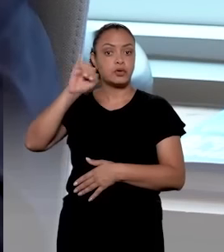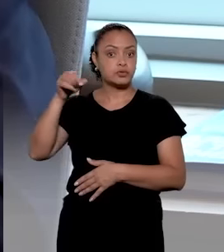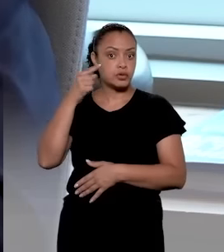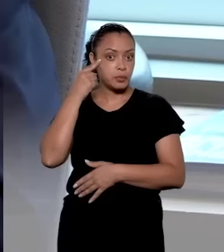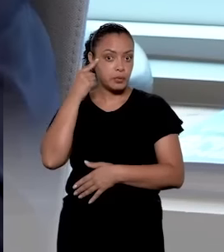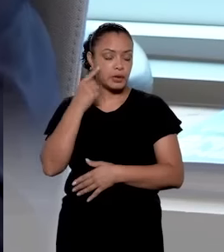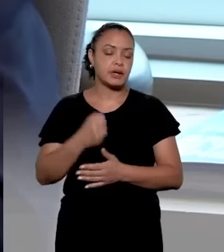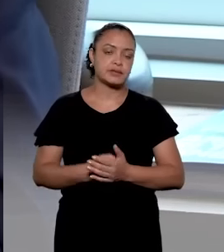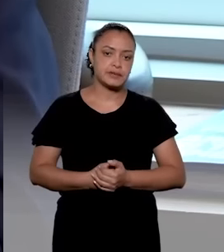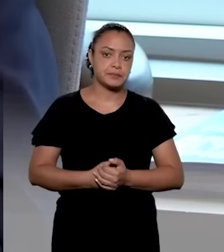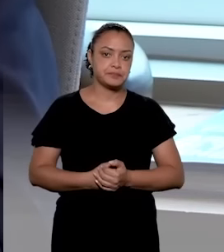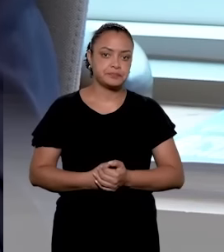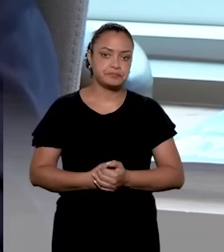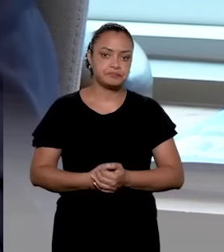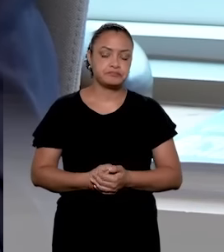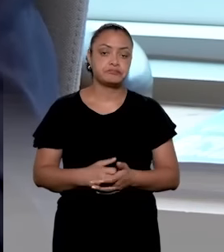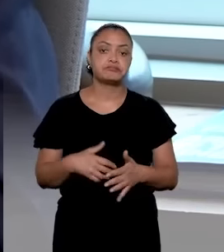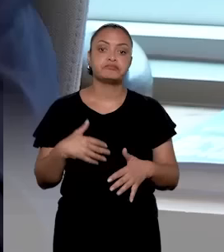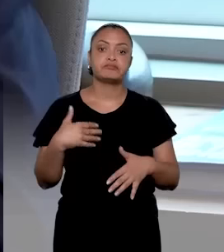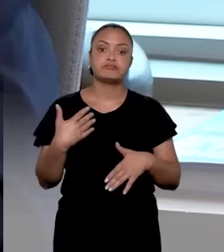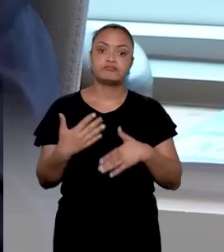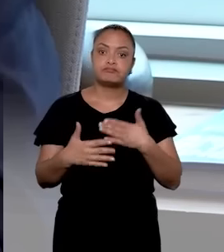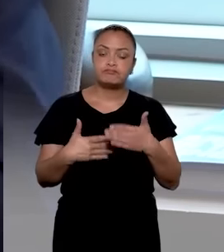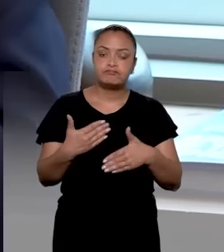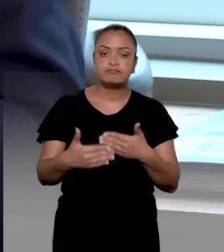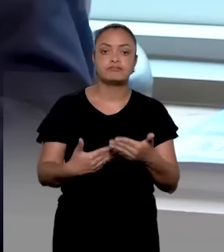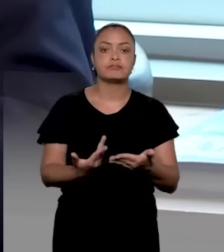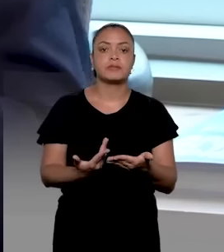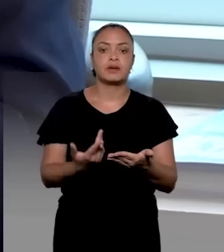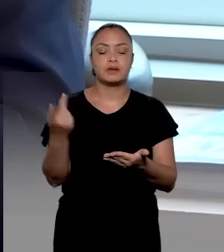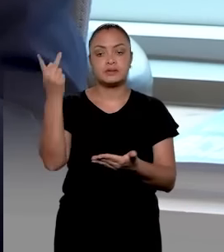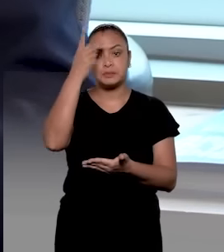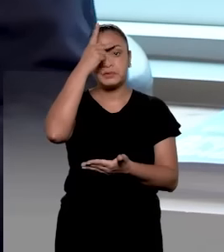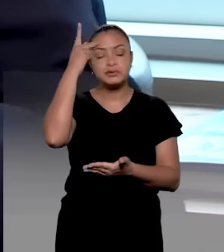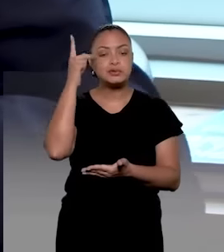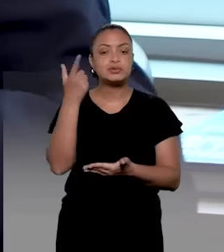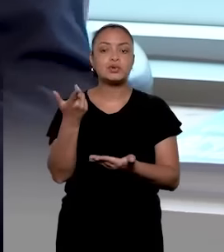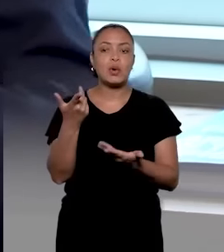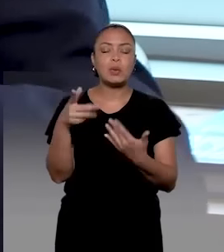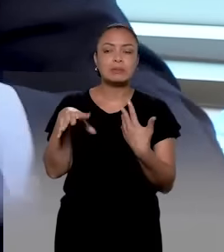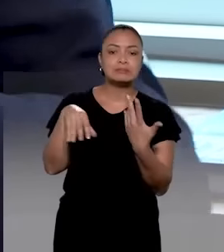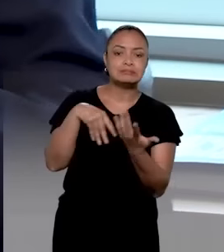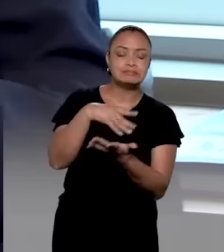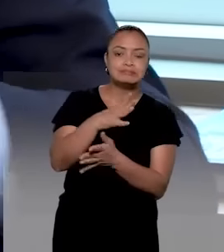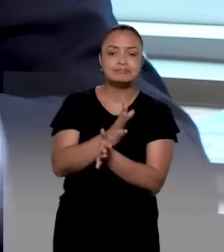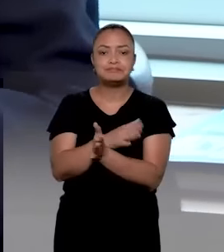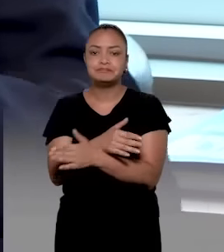japonesa, o aparecimento dessas duas grandes cooperativas deixou o pessoal muito desalinhado,